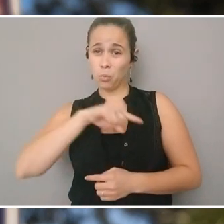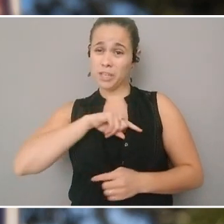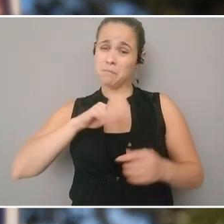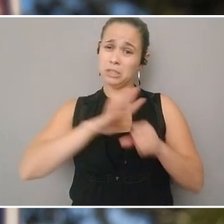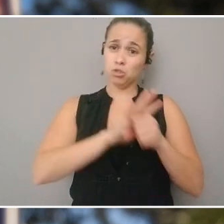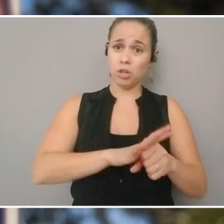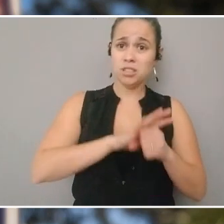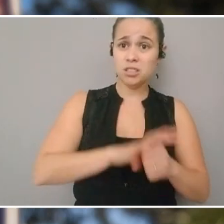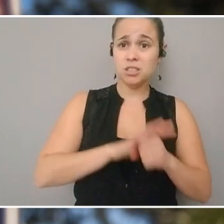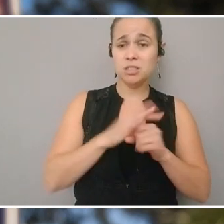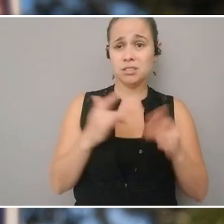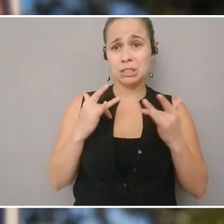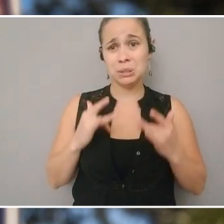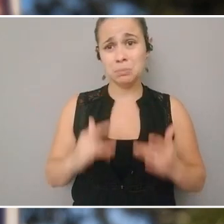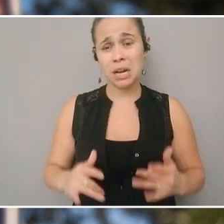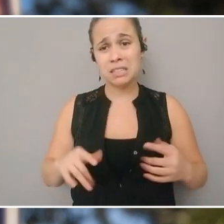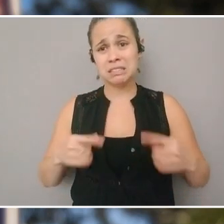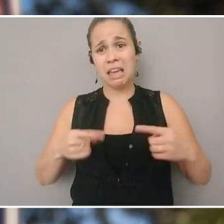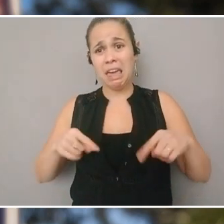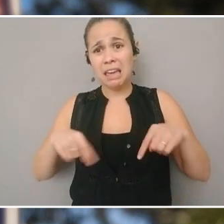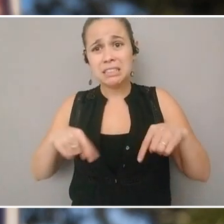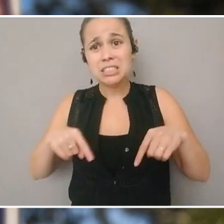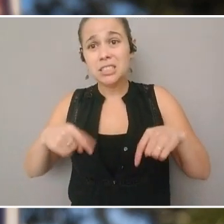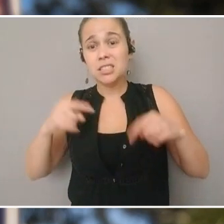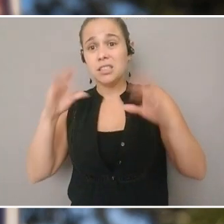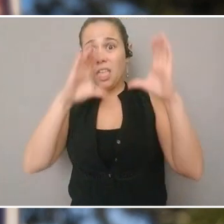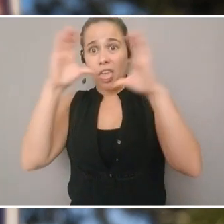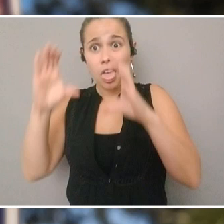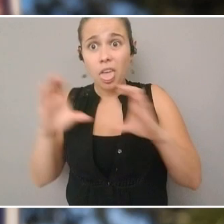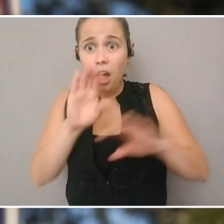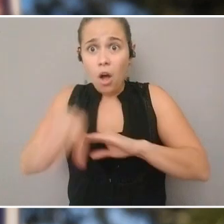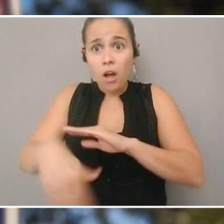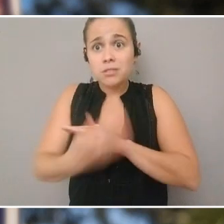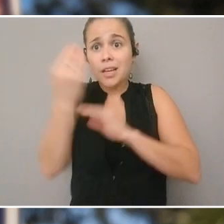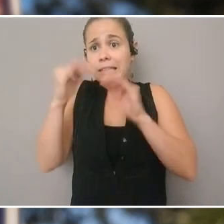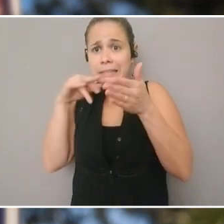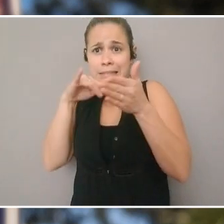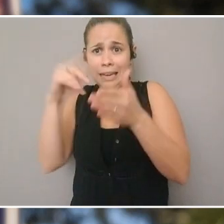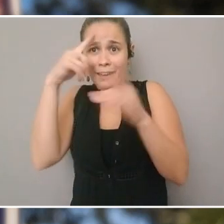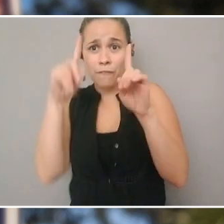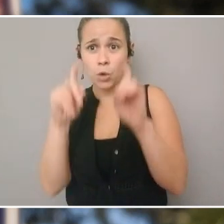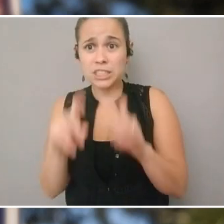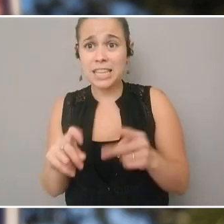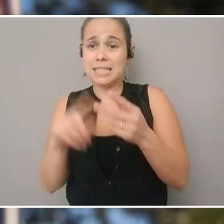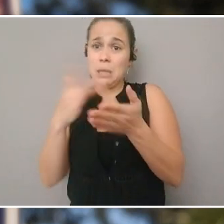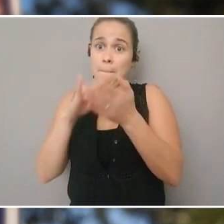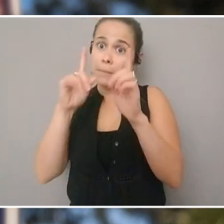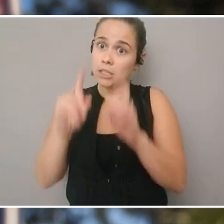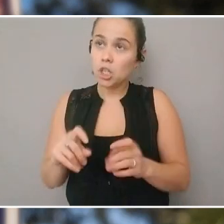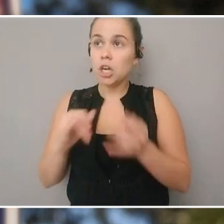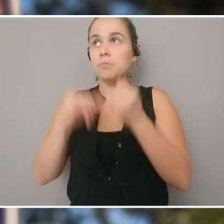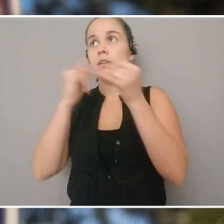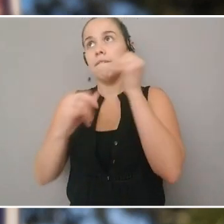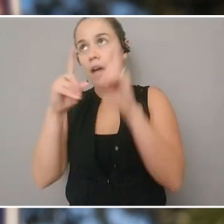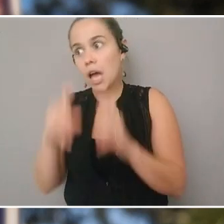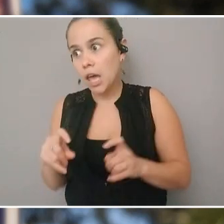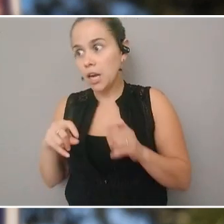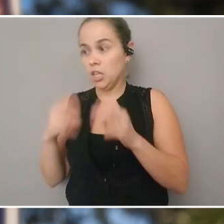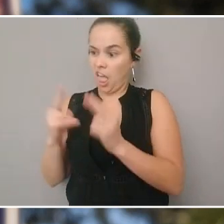ansiosos, despiertos toda la noches estudiando para exámenes